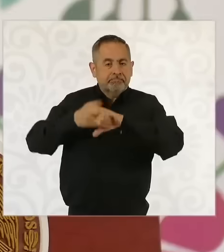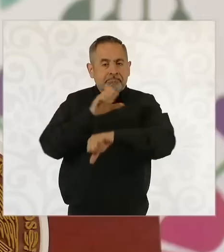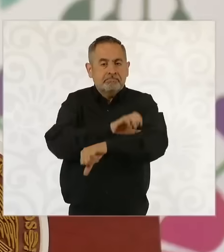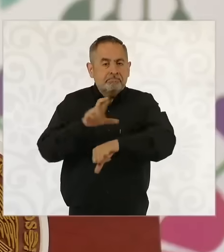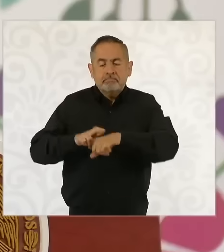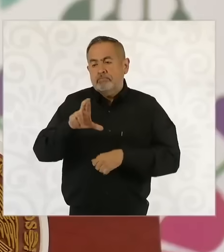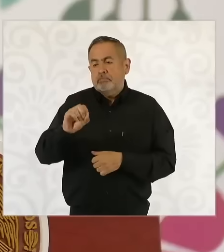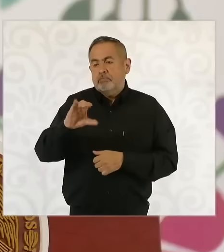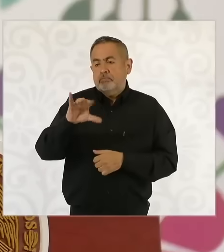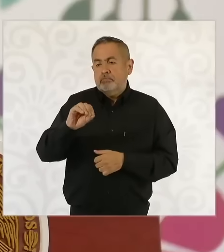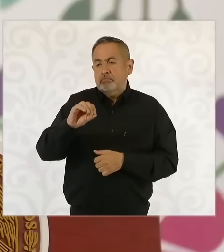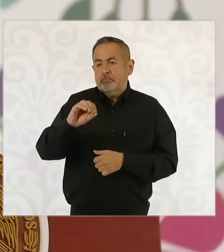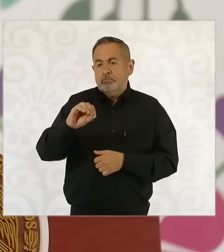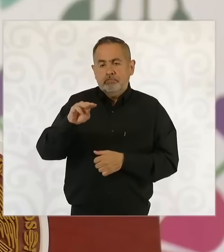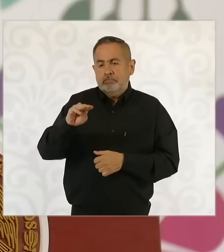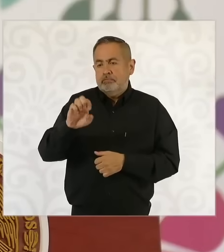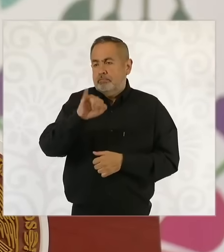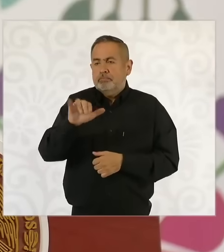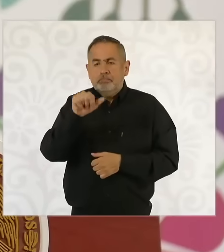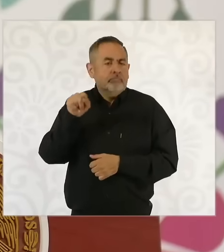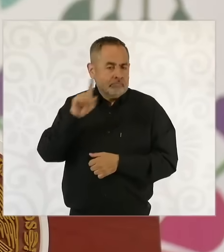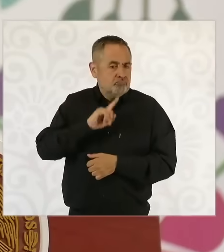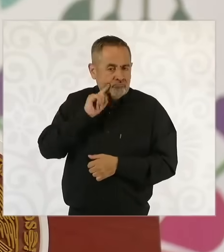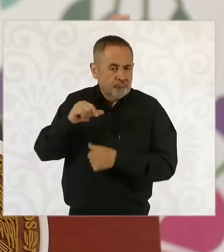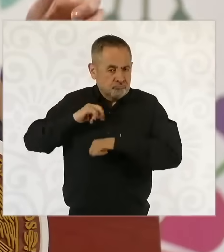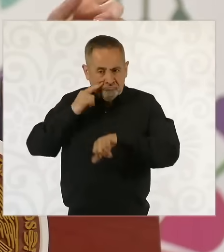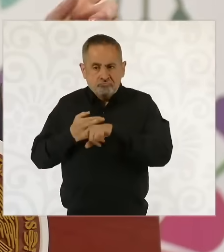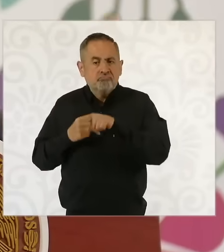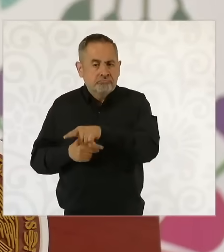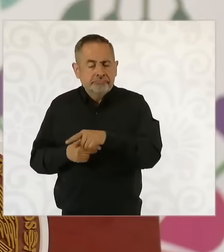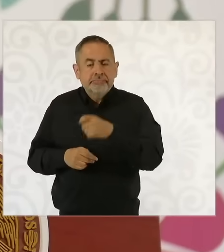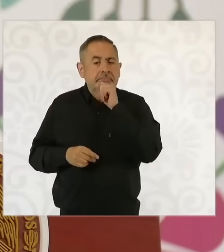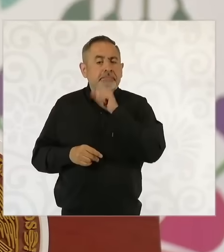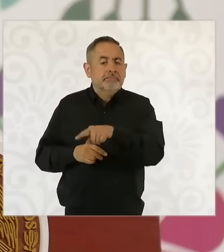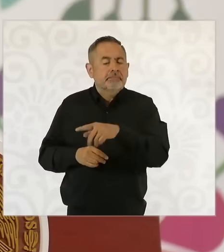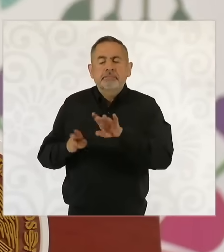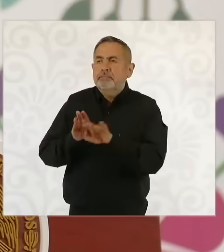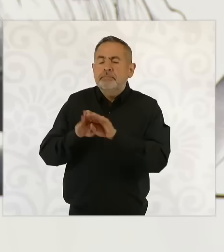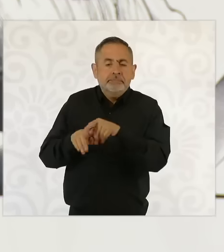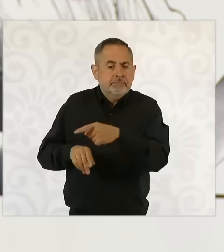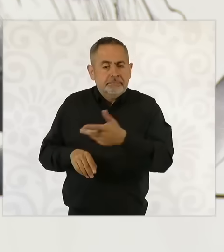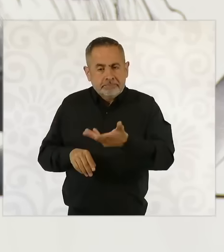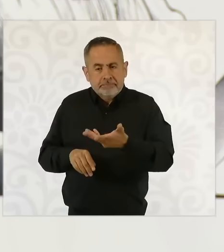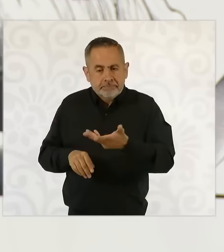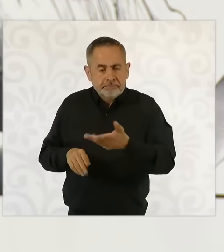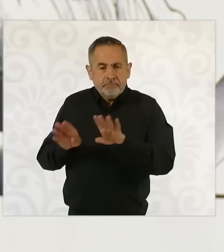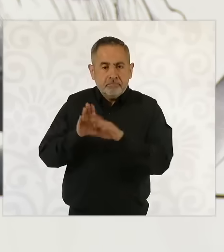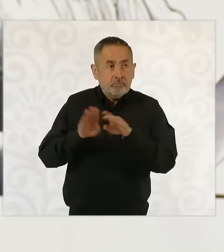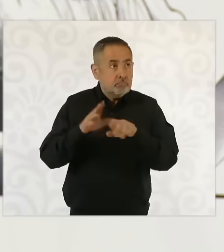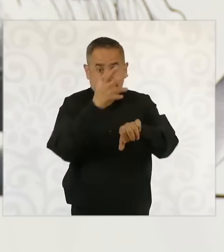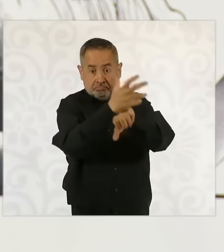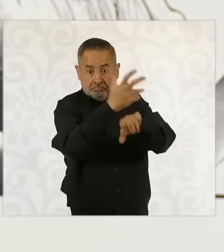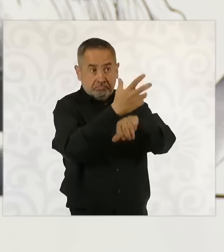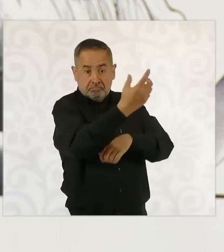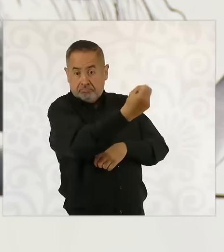trabajo también y una de las eh formas de enviar remesas de Estados Unidos a México es a través